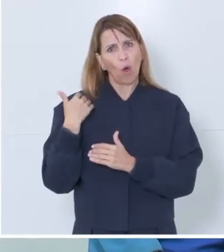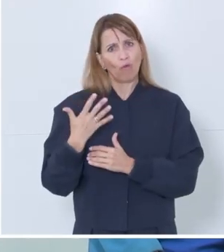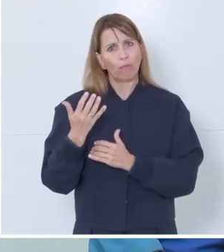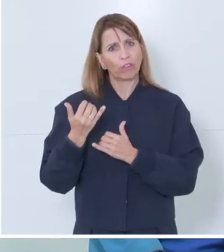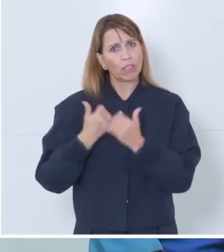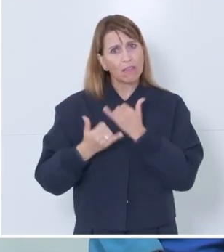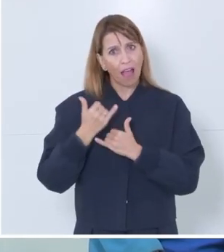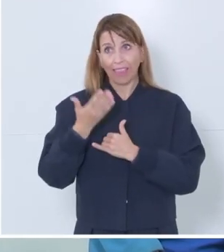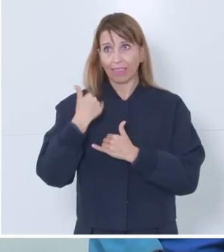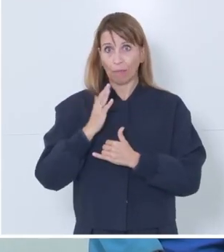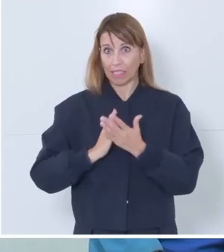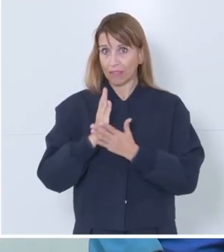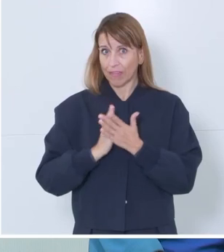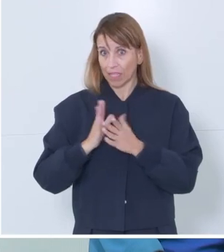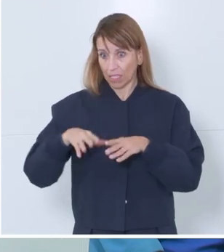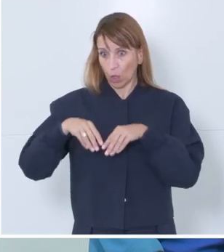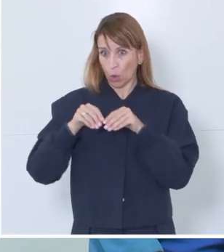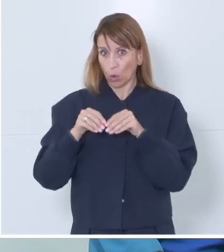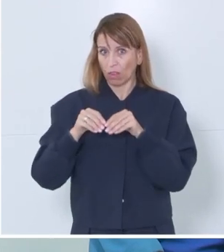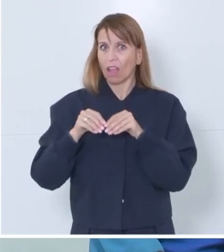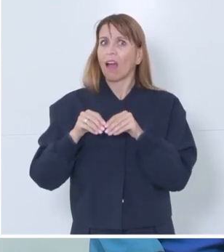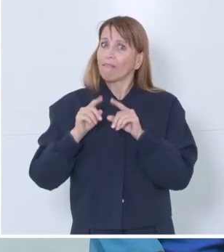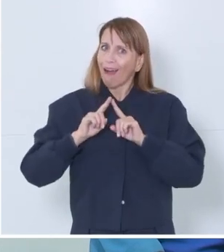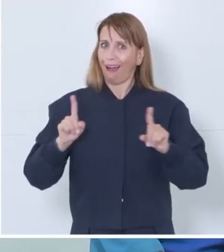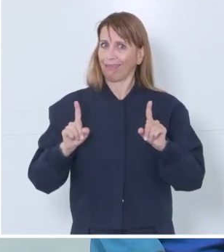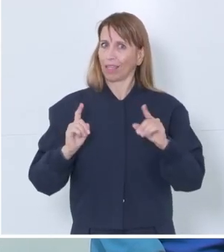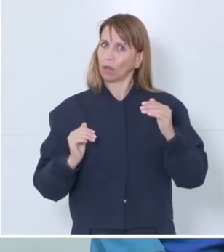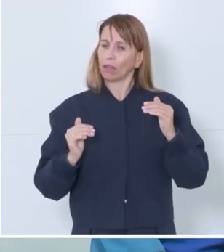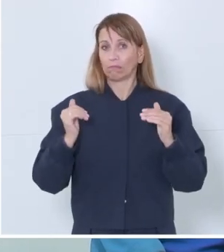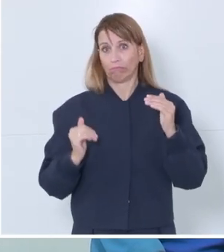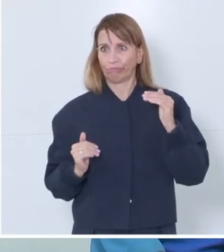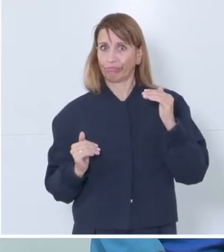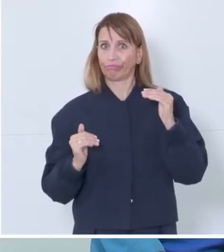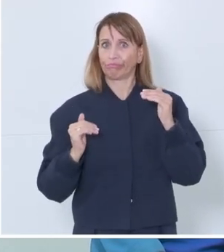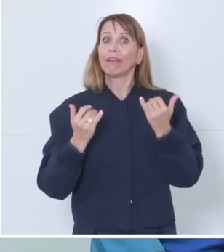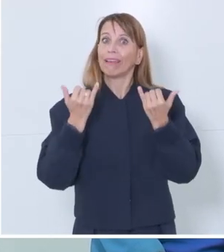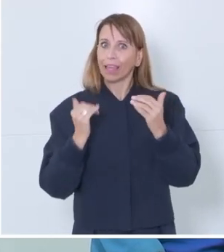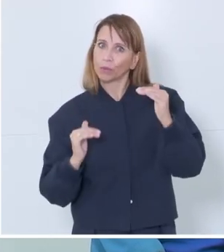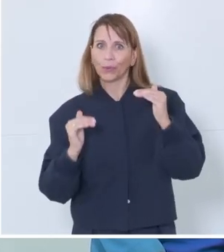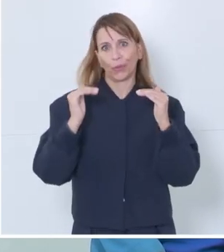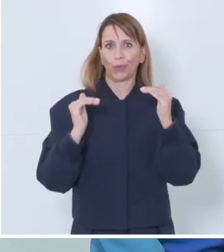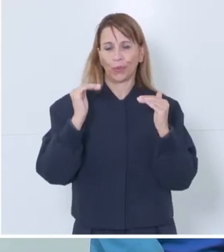Leben gerufen wurde nicht immer so und wir sind hier definitiv sehr, sehr gut aufgestellt aber